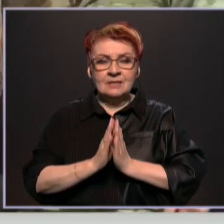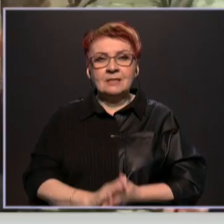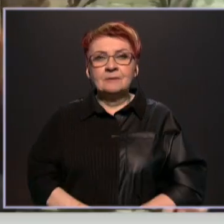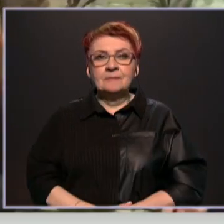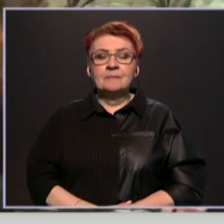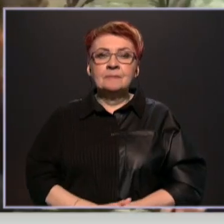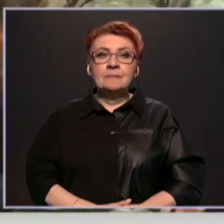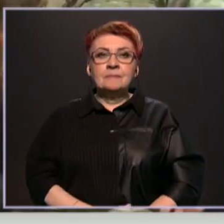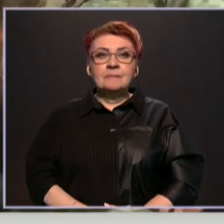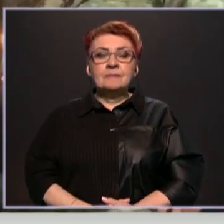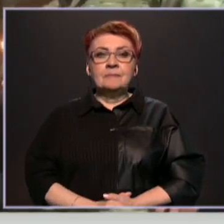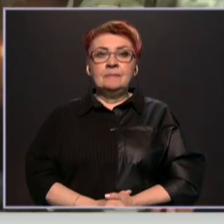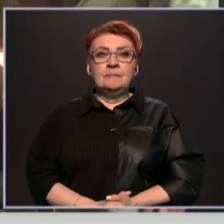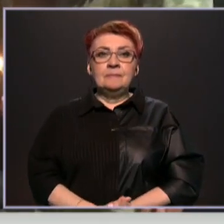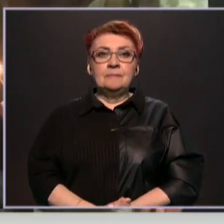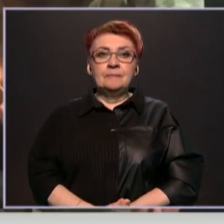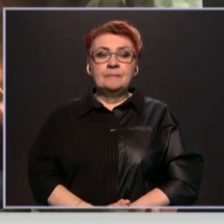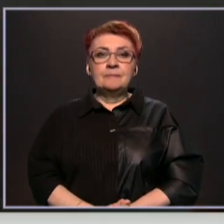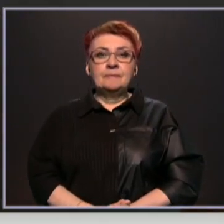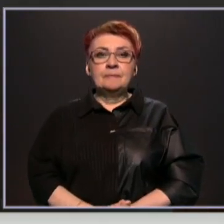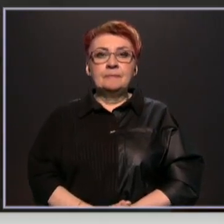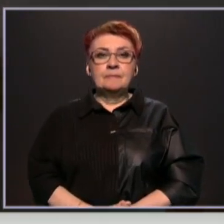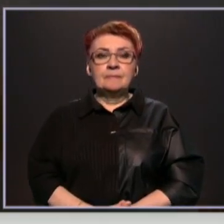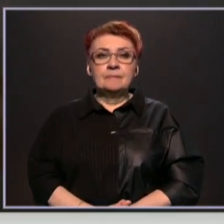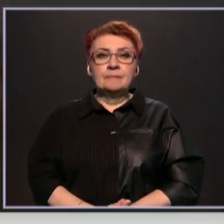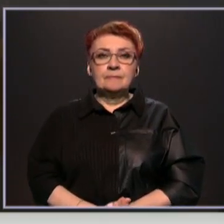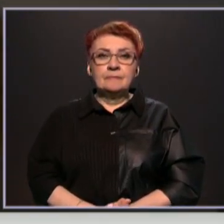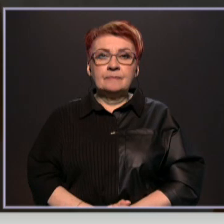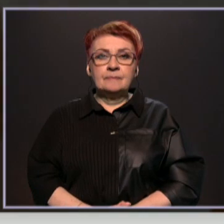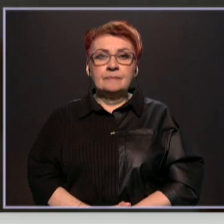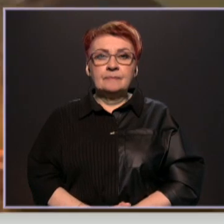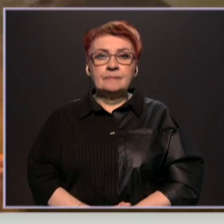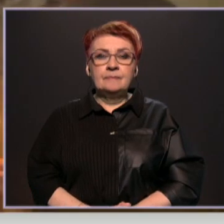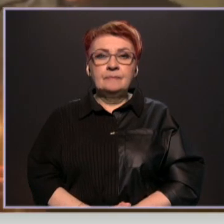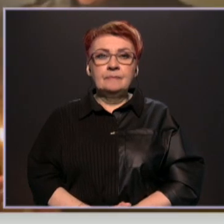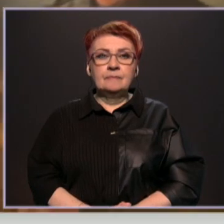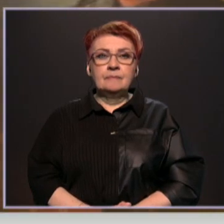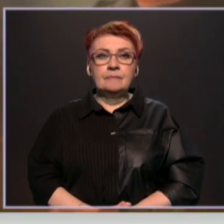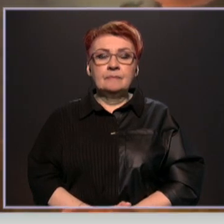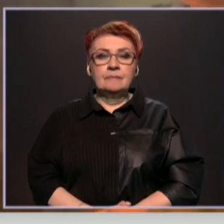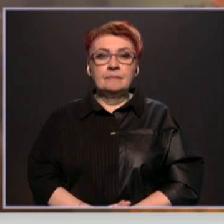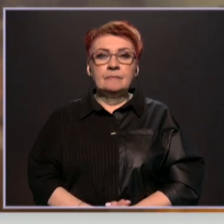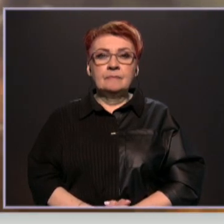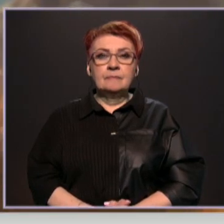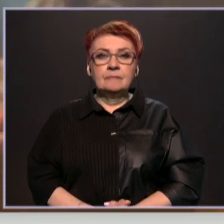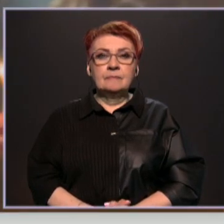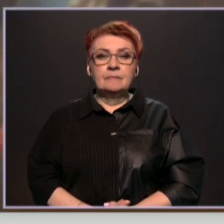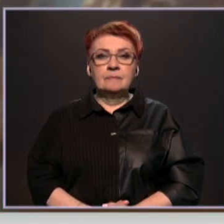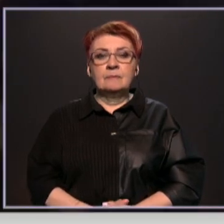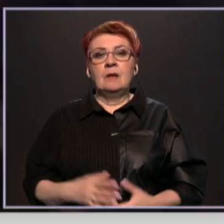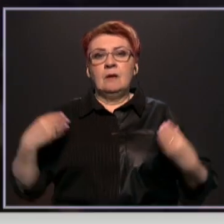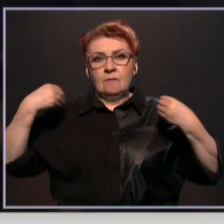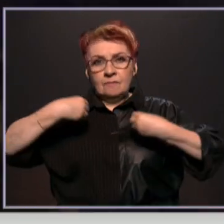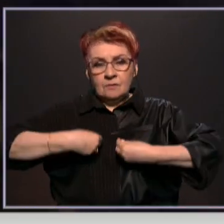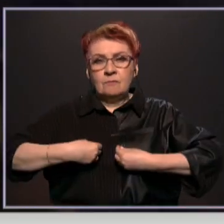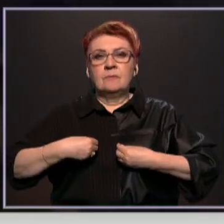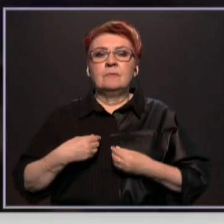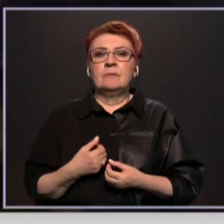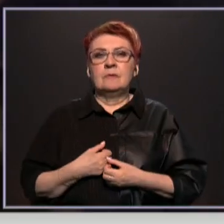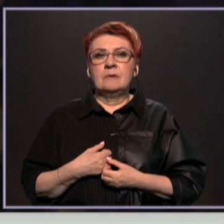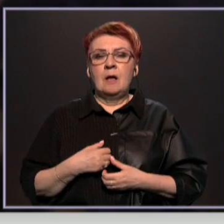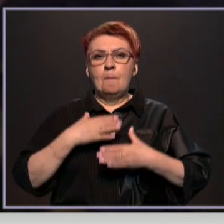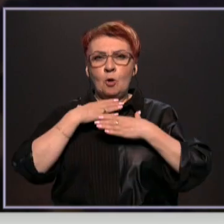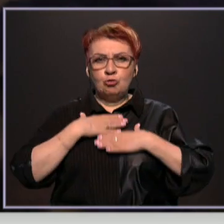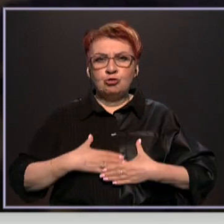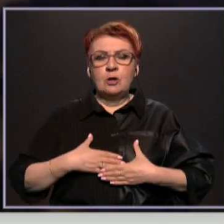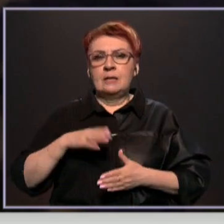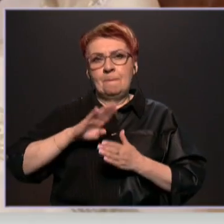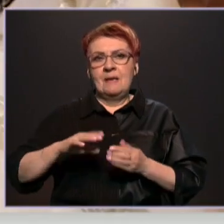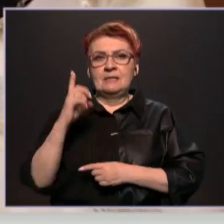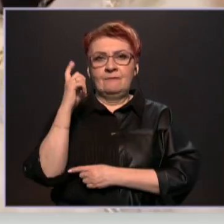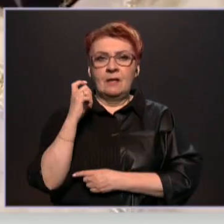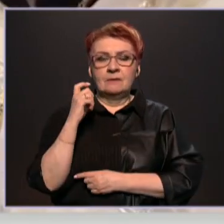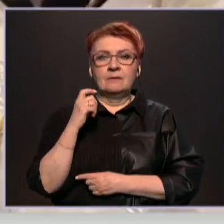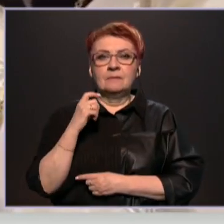в камуфляжной форме бронежилетах но без автоматов крест их главная духовное